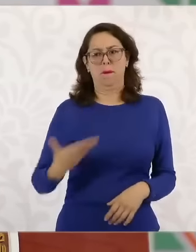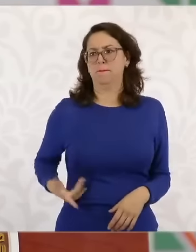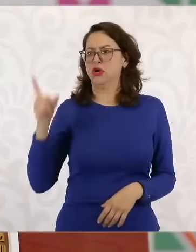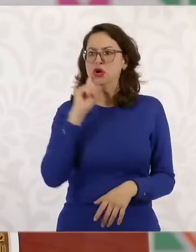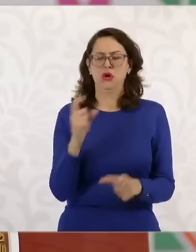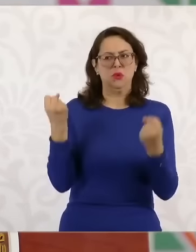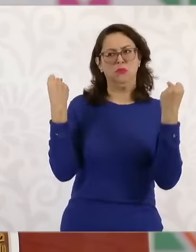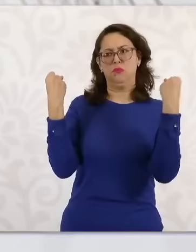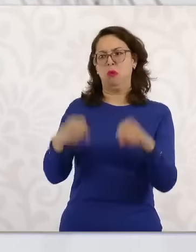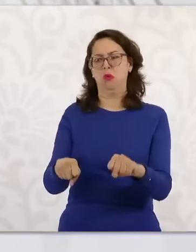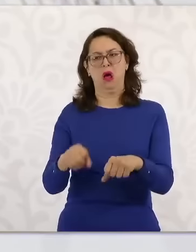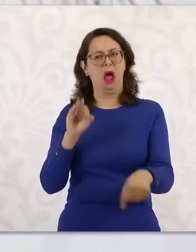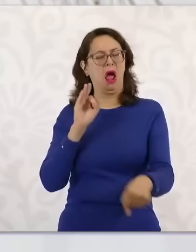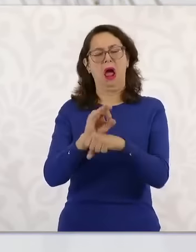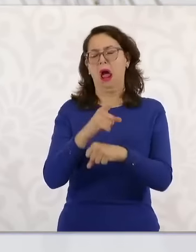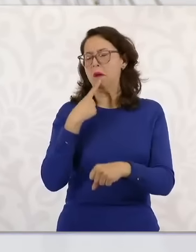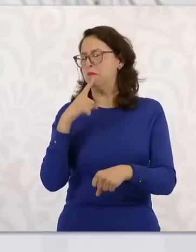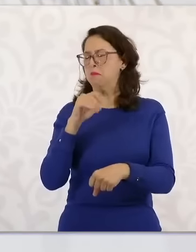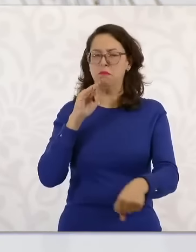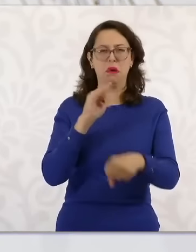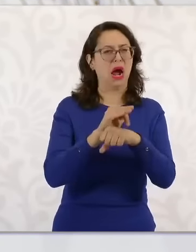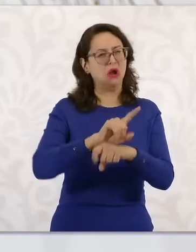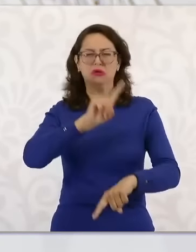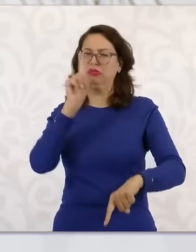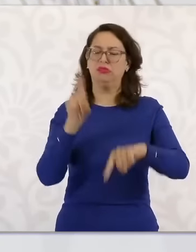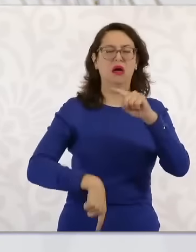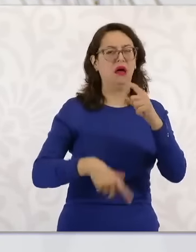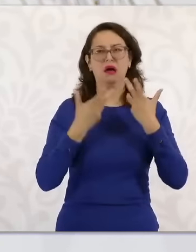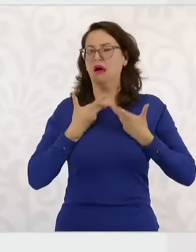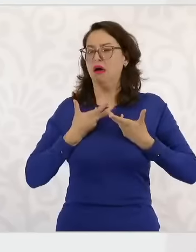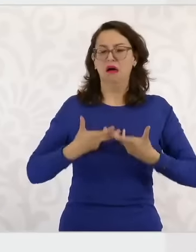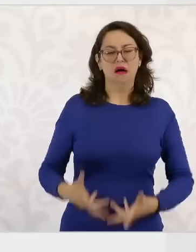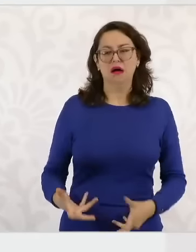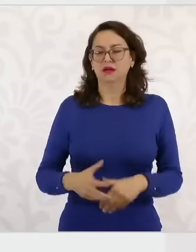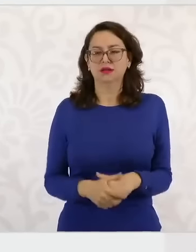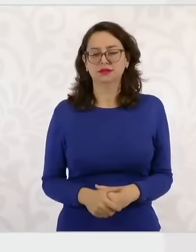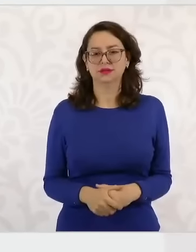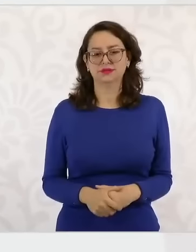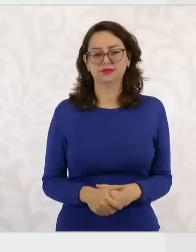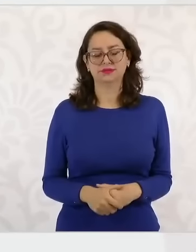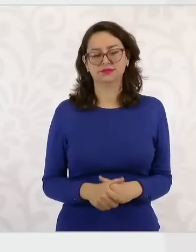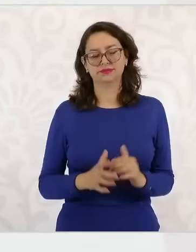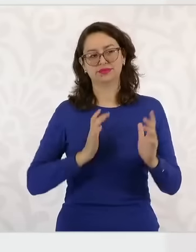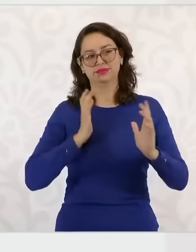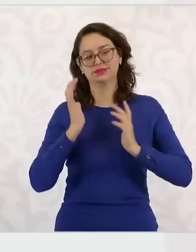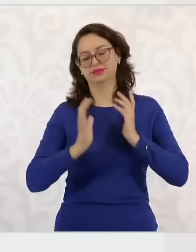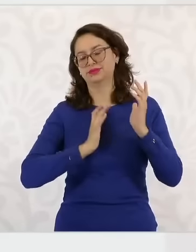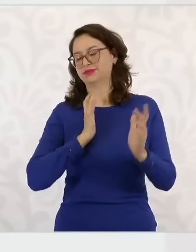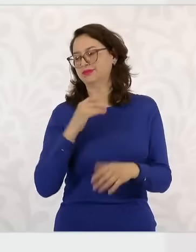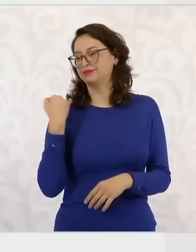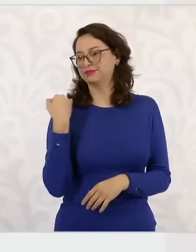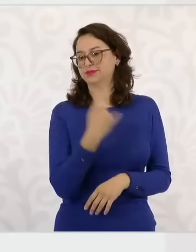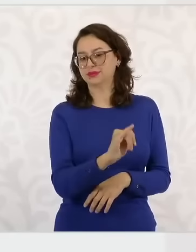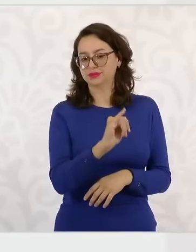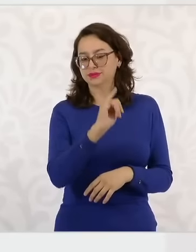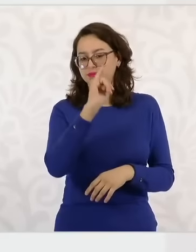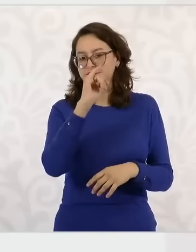modificando el derecho fundamental que teníamos los mexicanos. Falso. Al revés.